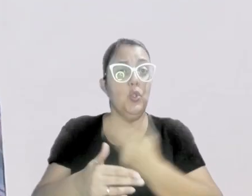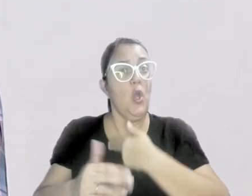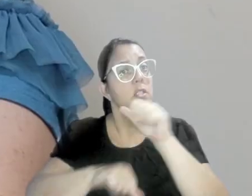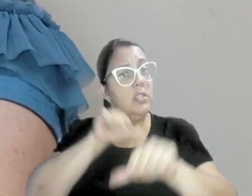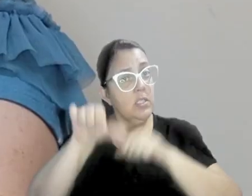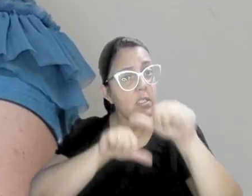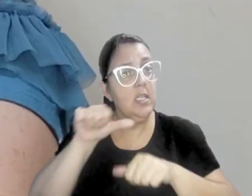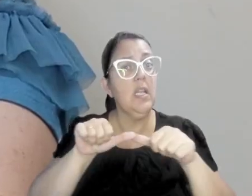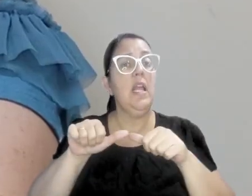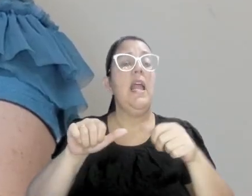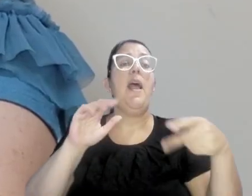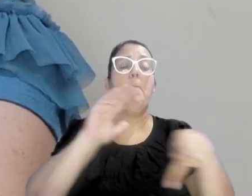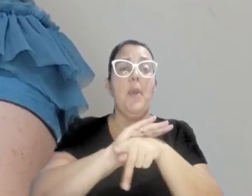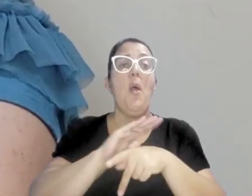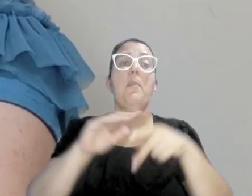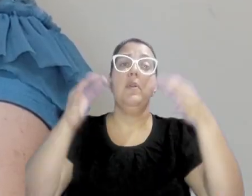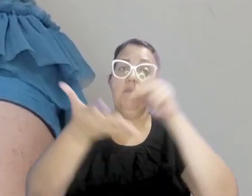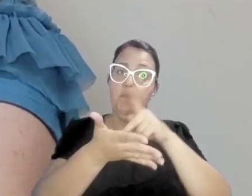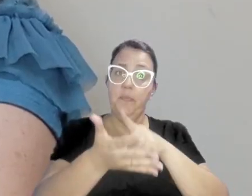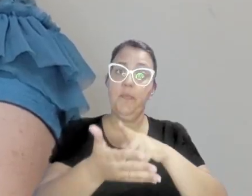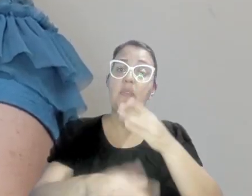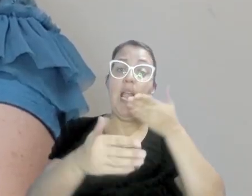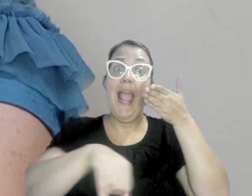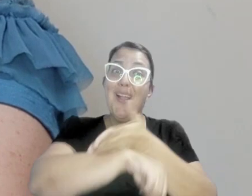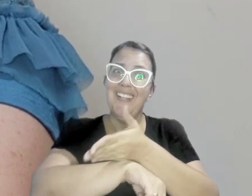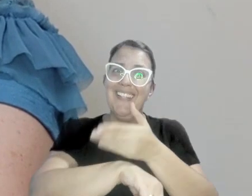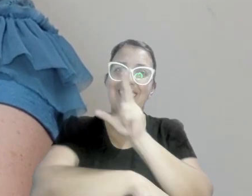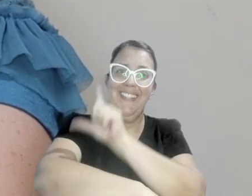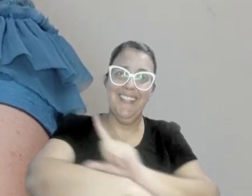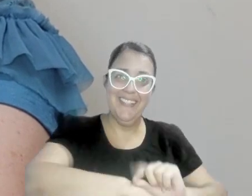[Patrícia] Eu entrei no Ibama em 2004. As pessoas mais antigas que estão aqui,